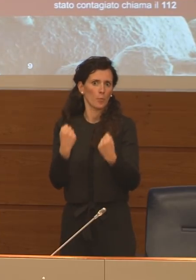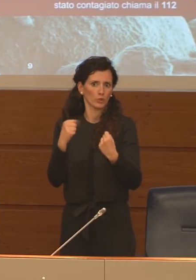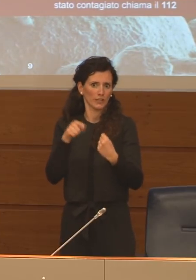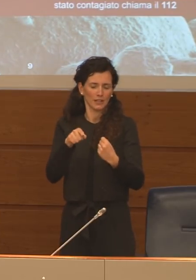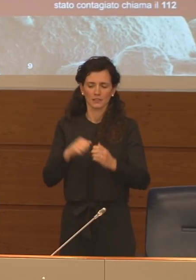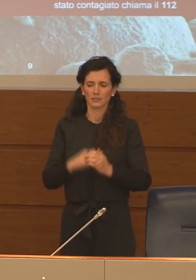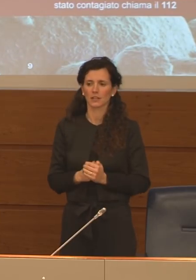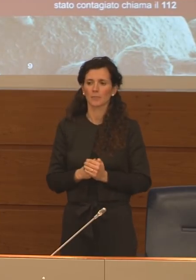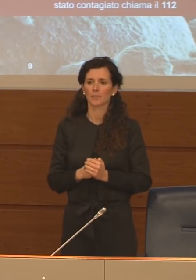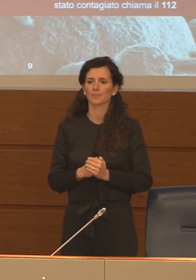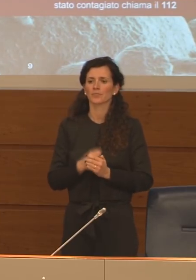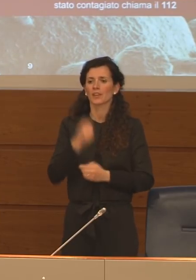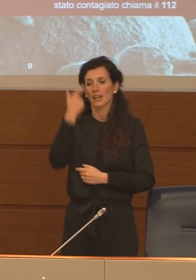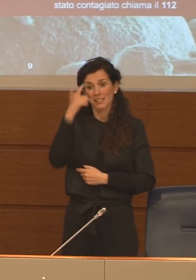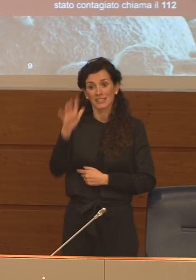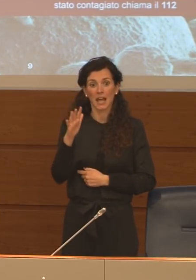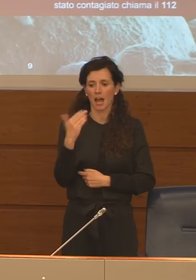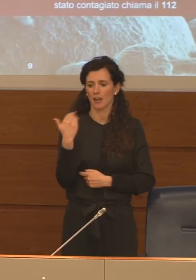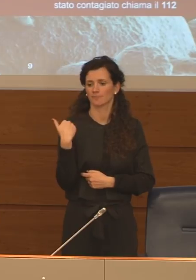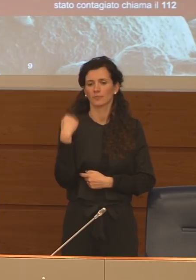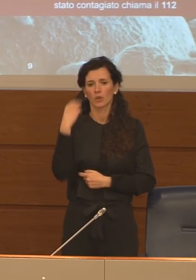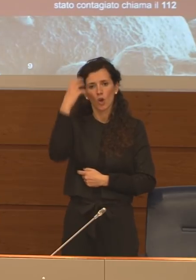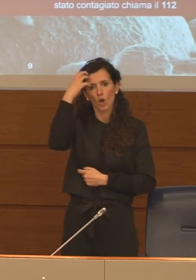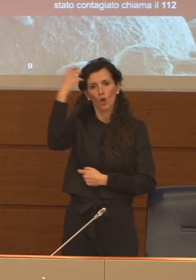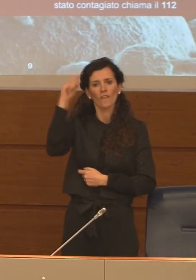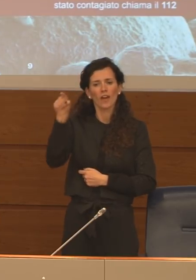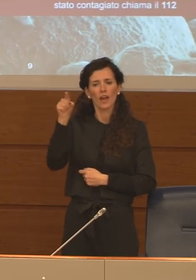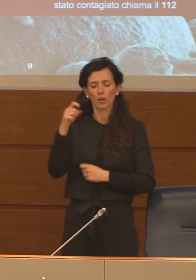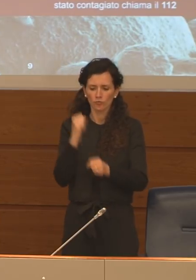il governo sta lavorando ad un decreto legge, questa sera ci sarà